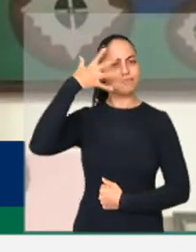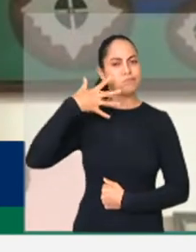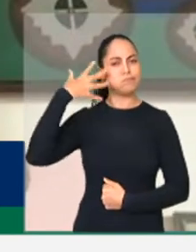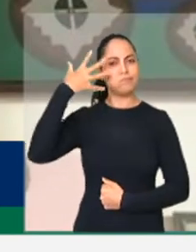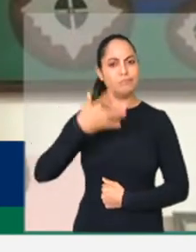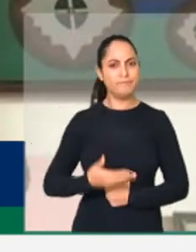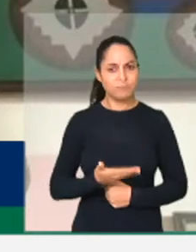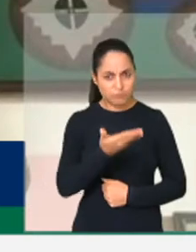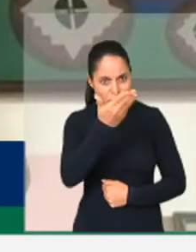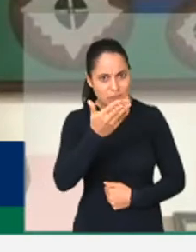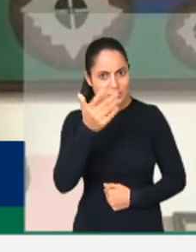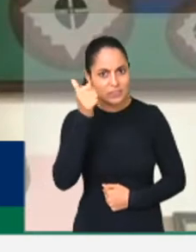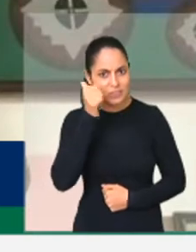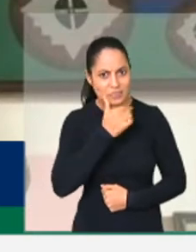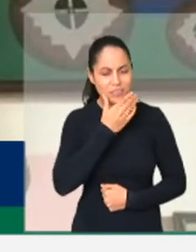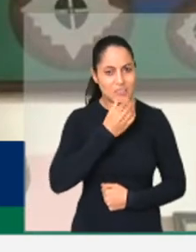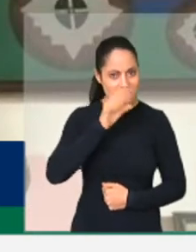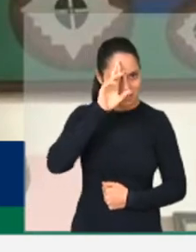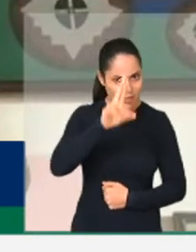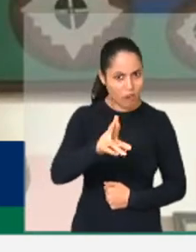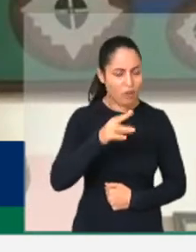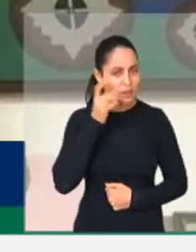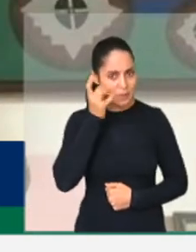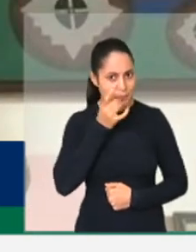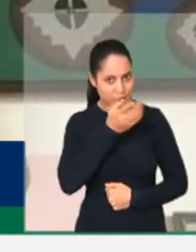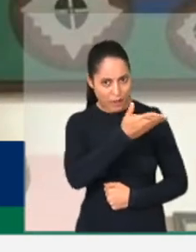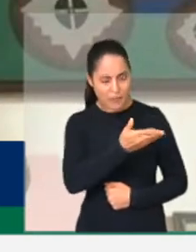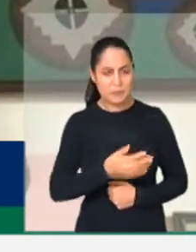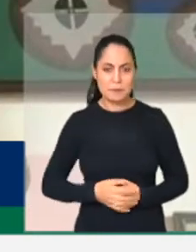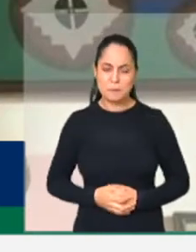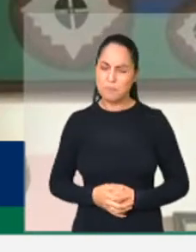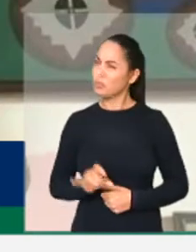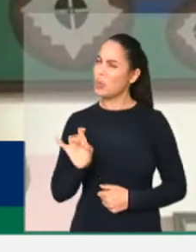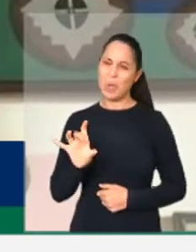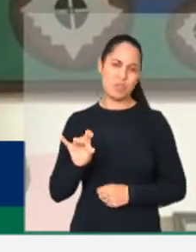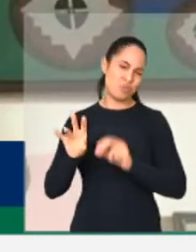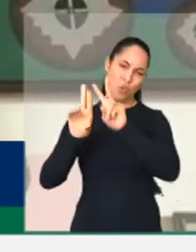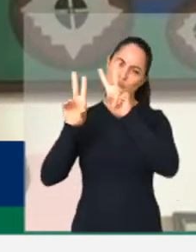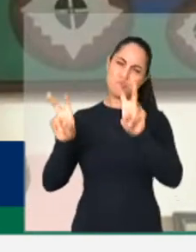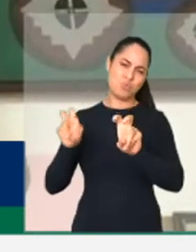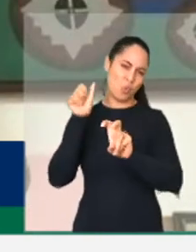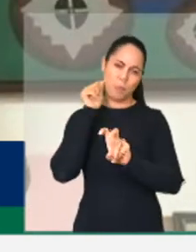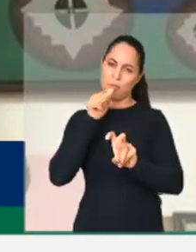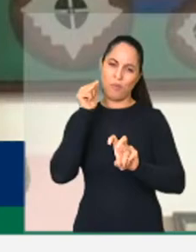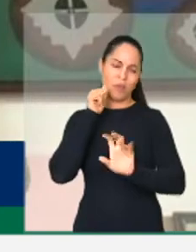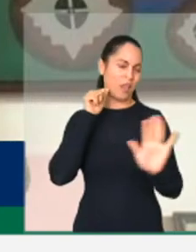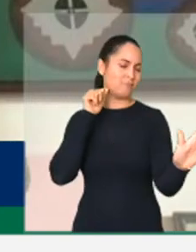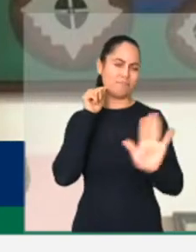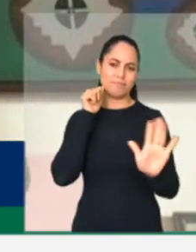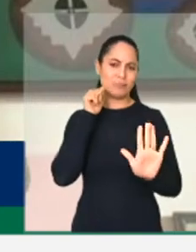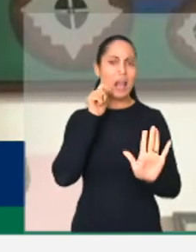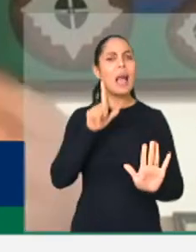VENHAM CONOSCO NO DIA 10 PARA OS... [DEPUTADO]: DIGNÍSSIMO PRESIDENTE UM MINUTO POR GENTILEZA. -- [DEPUTADO]: PRESIDENTE UM MINUTO. -- [DEPUTADA]: TEMPO DE